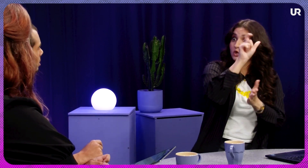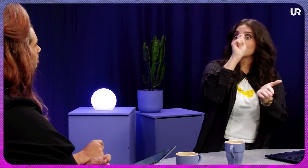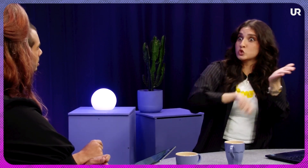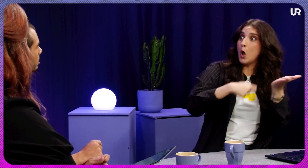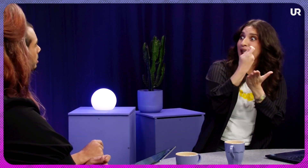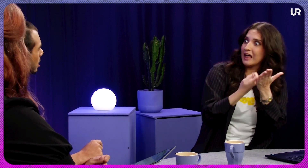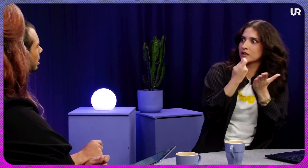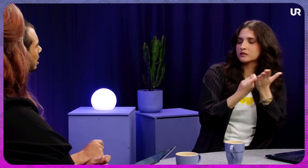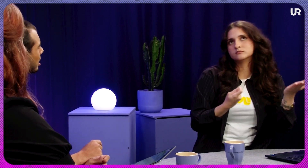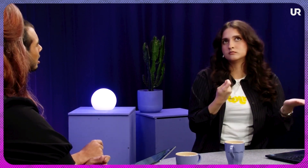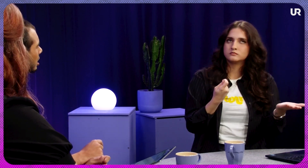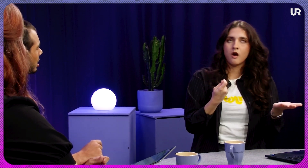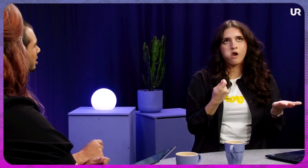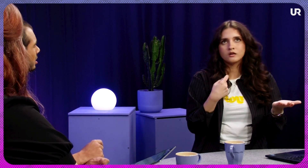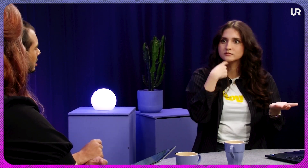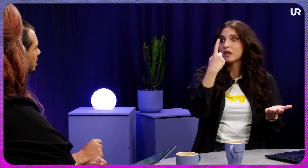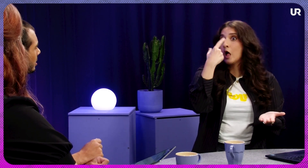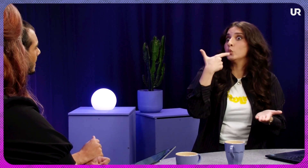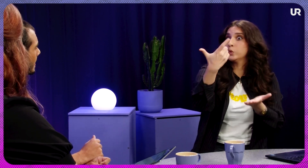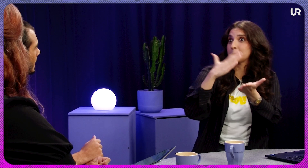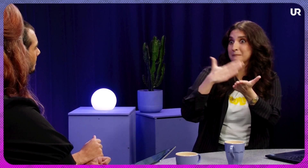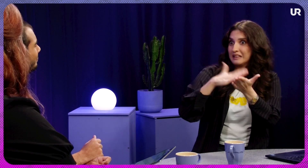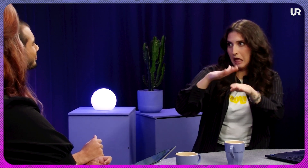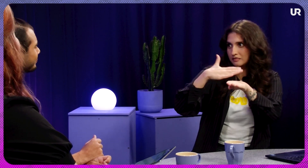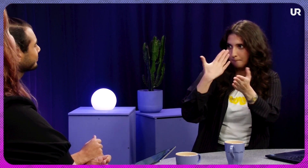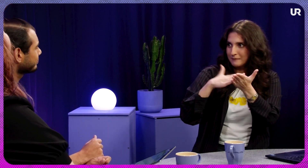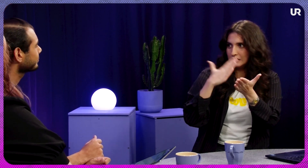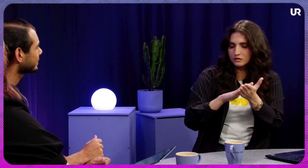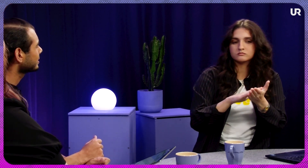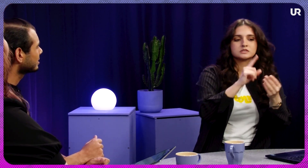AI-konstnären börjar rita, låt oss säga, 1000 kattbilder.